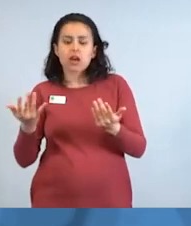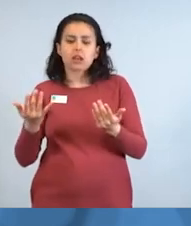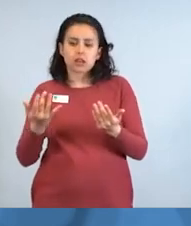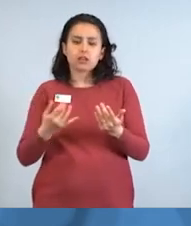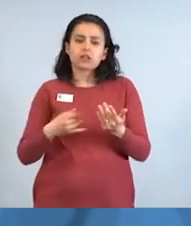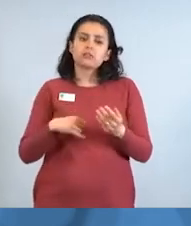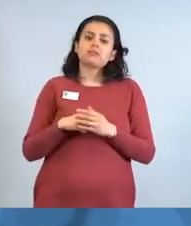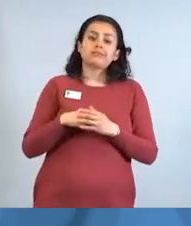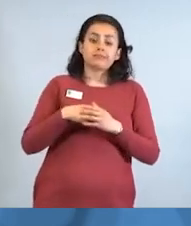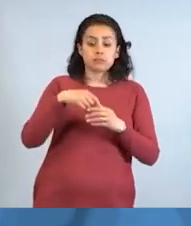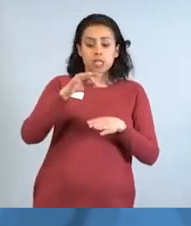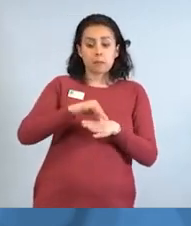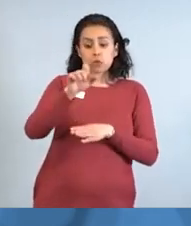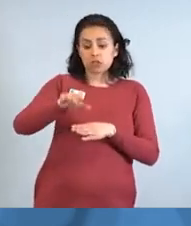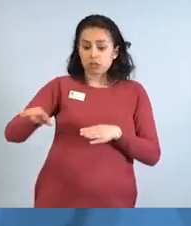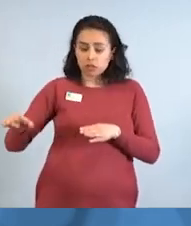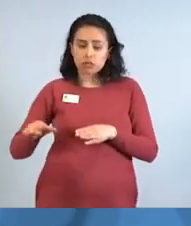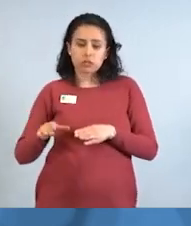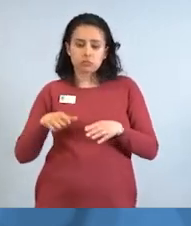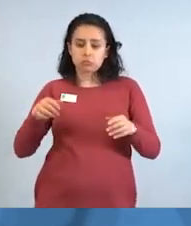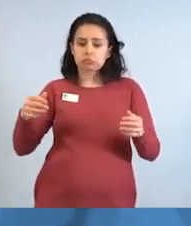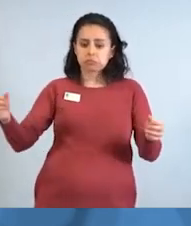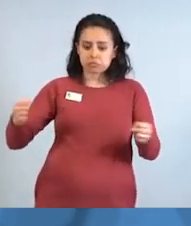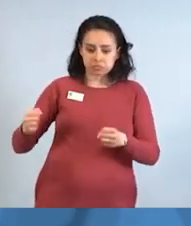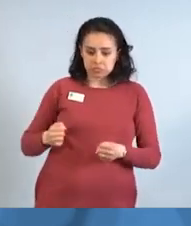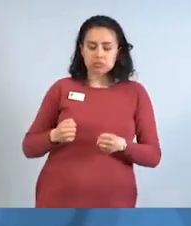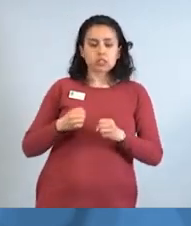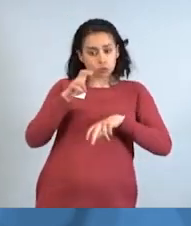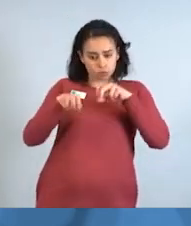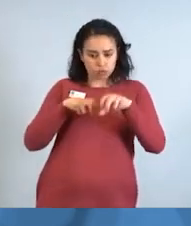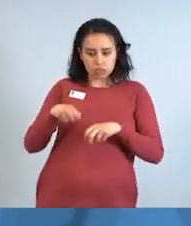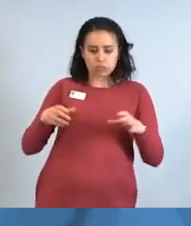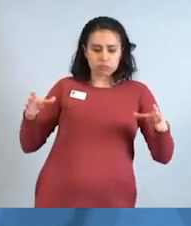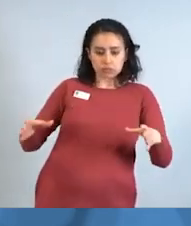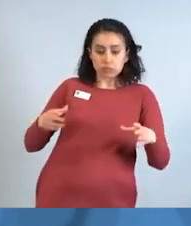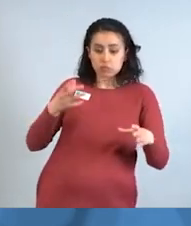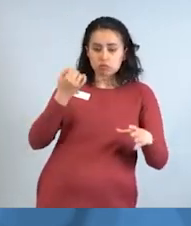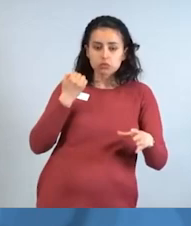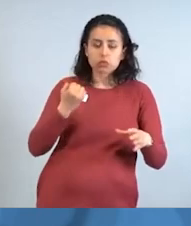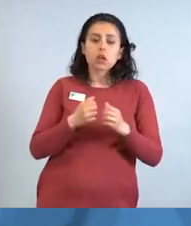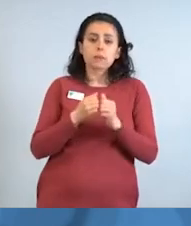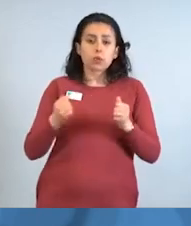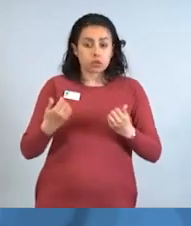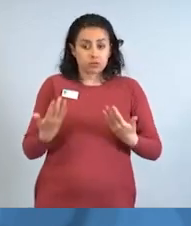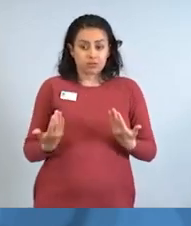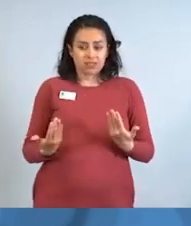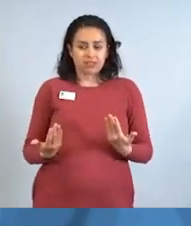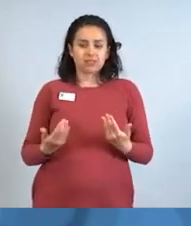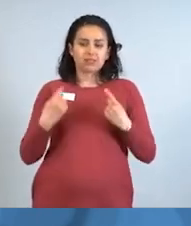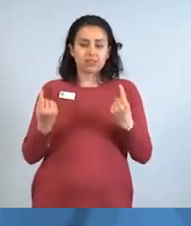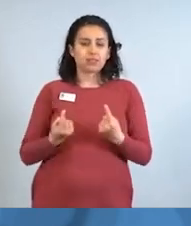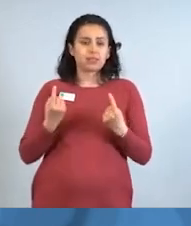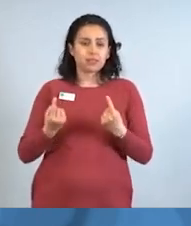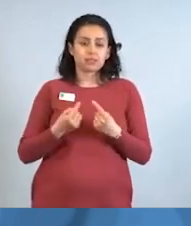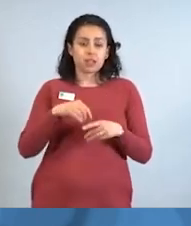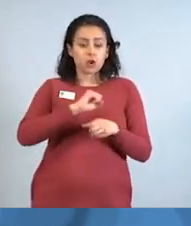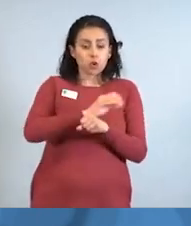Tässä tilanteessa koronapotilaita oli runsaasti, pandemia oli pahana.